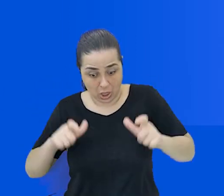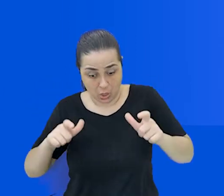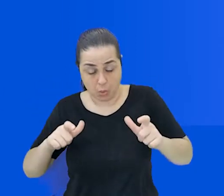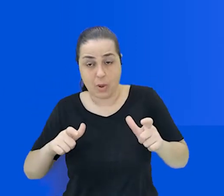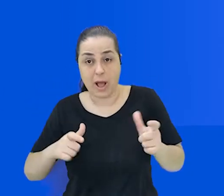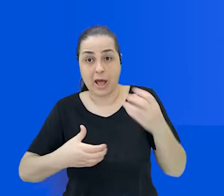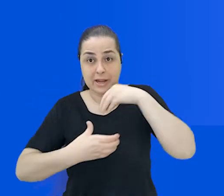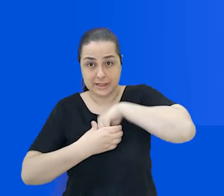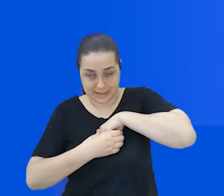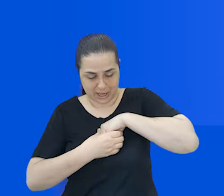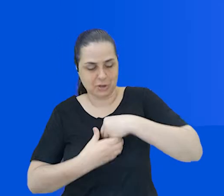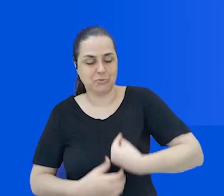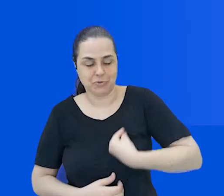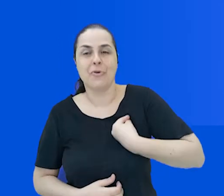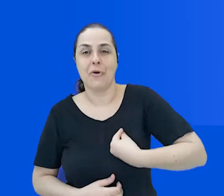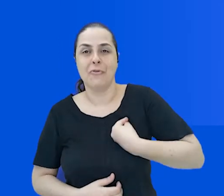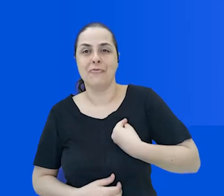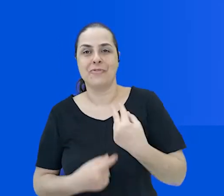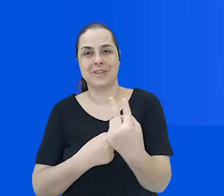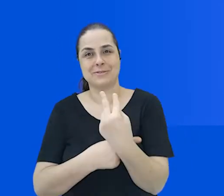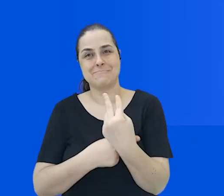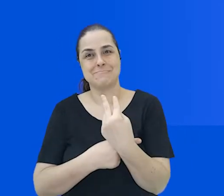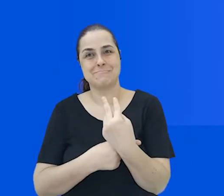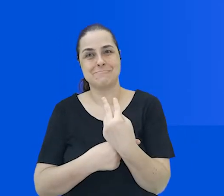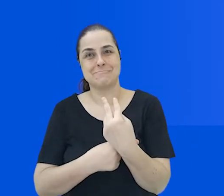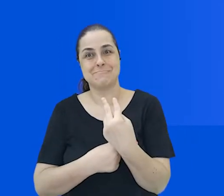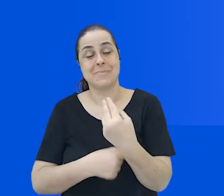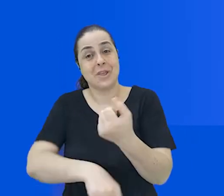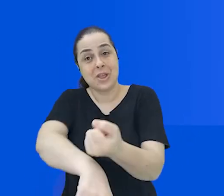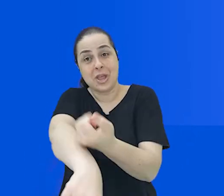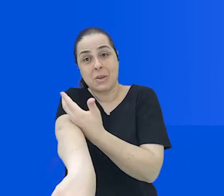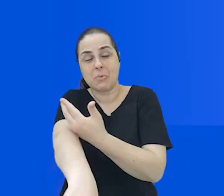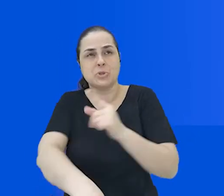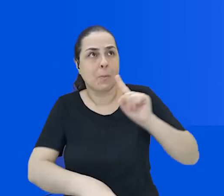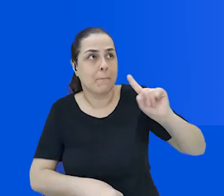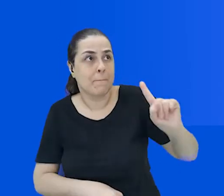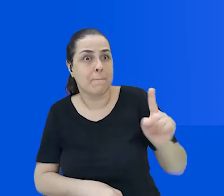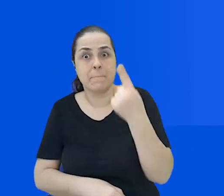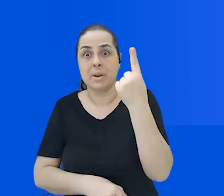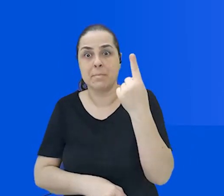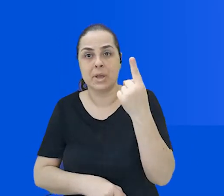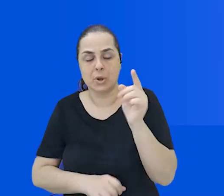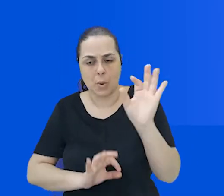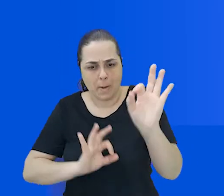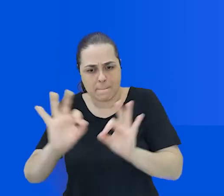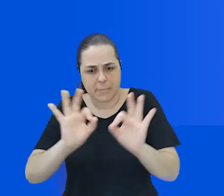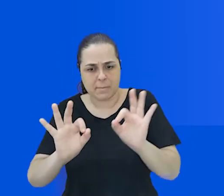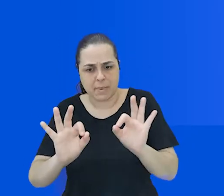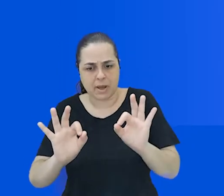vive através dele. Então as emoções seriam esse primeiro gatilho, algo nos acontece, o corpo se prepara para agir.